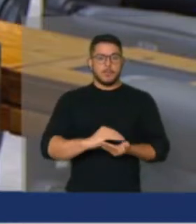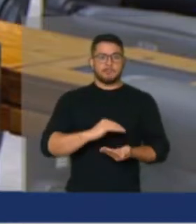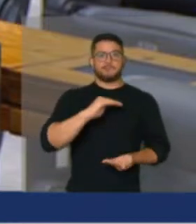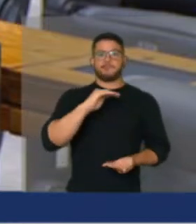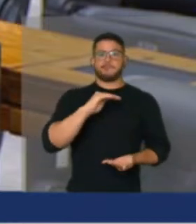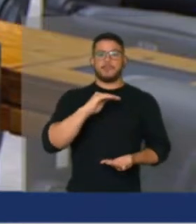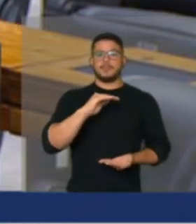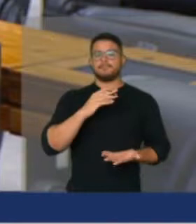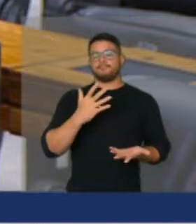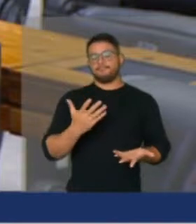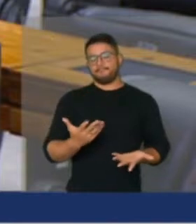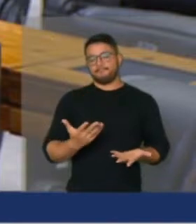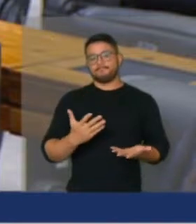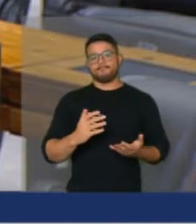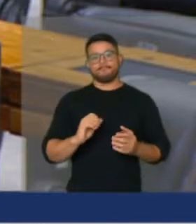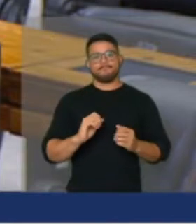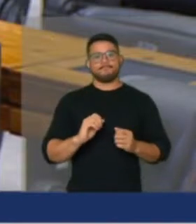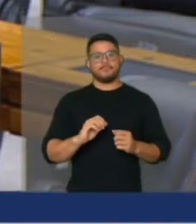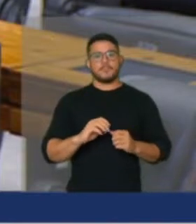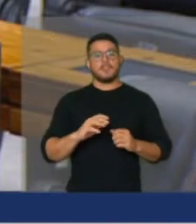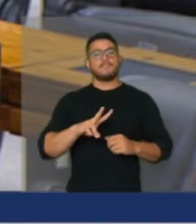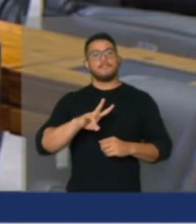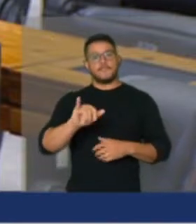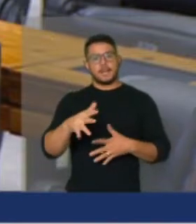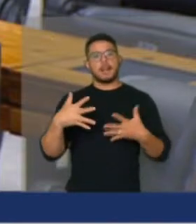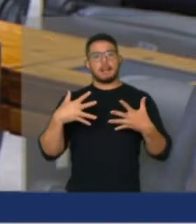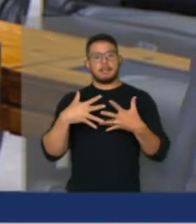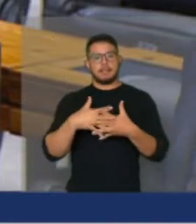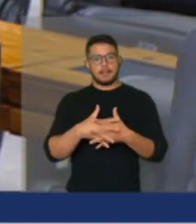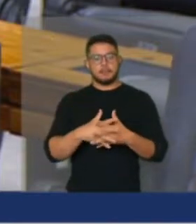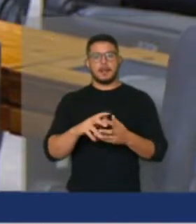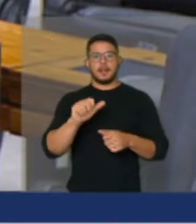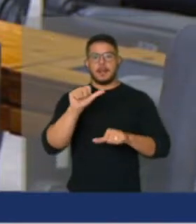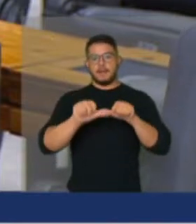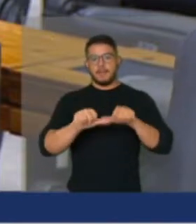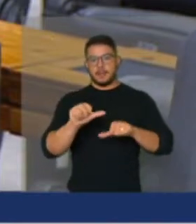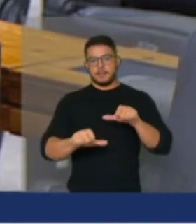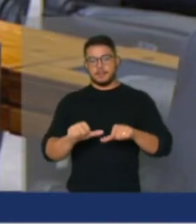ANÁLISE ADEQUADA POR ISSO NÓS INSISTIMOS, DENTRO DESSES